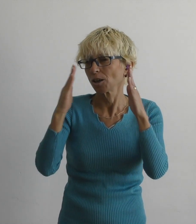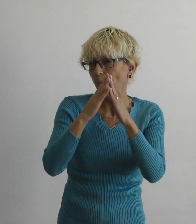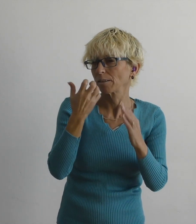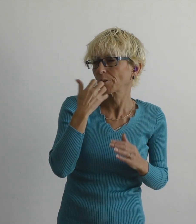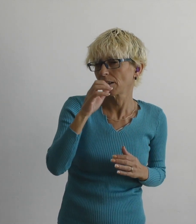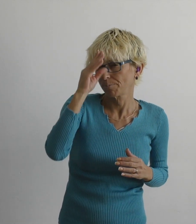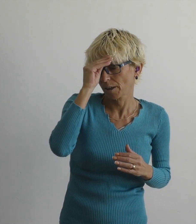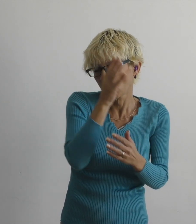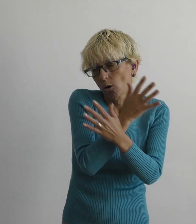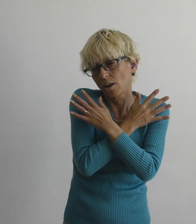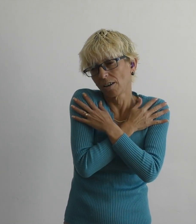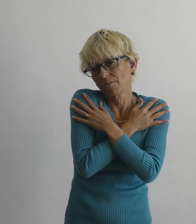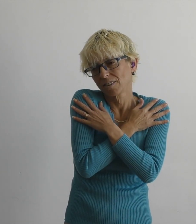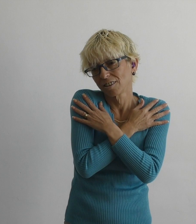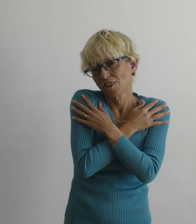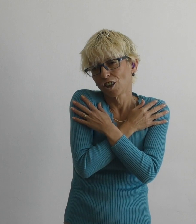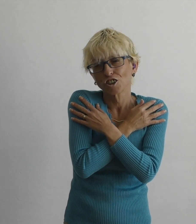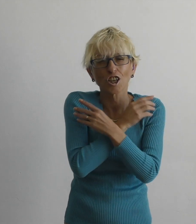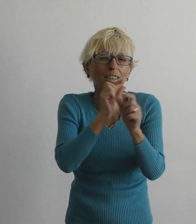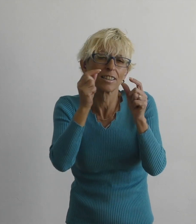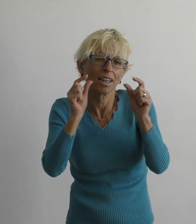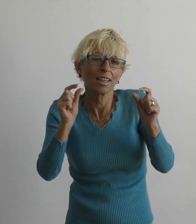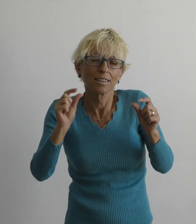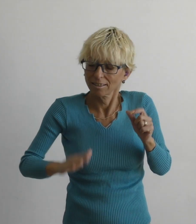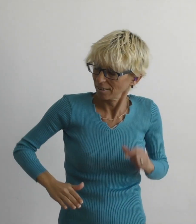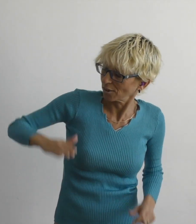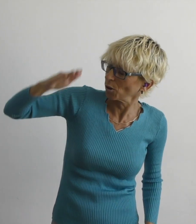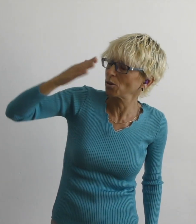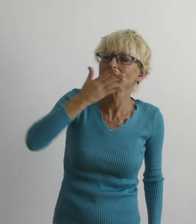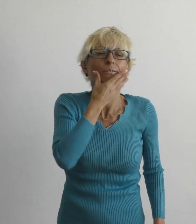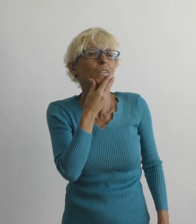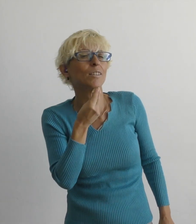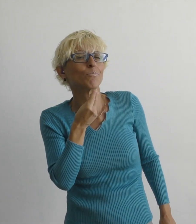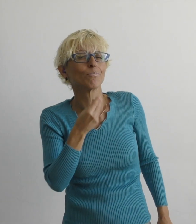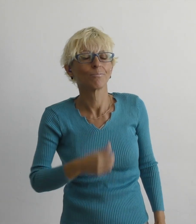של בית חם ובן אוהב ושל קטעי ילדות יפים